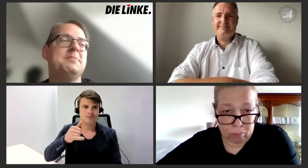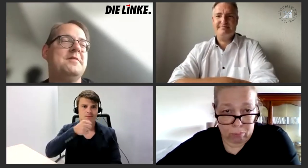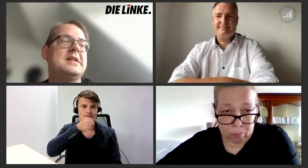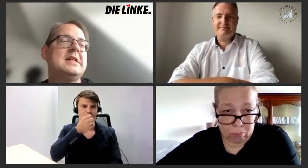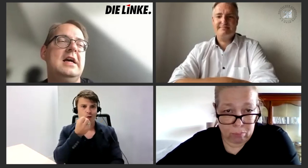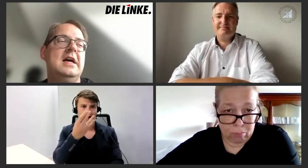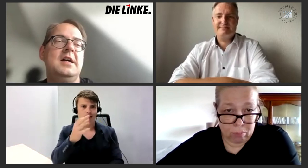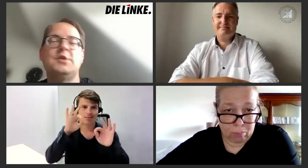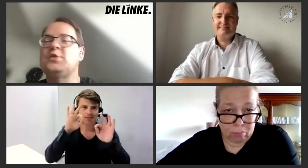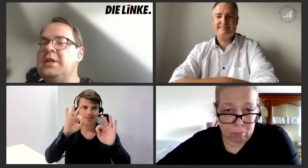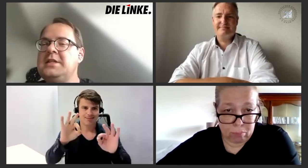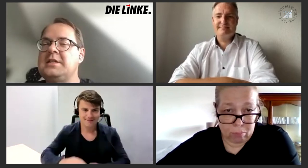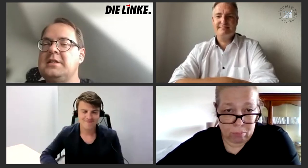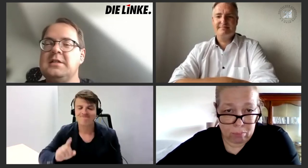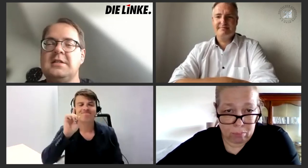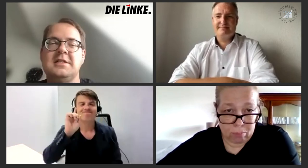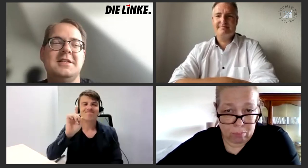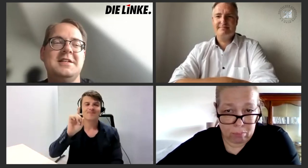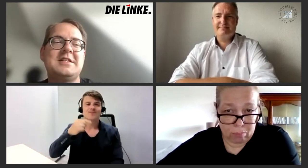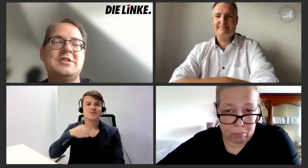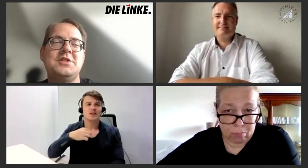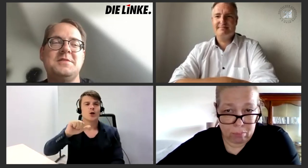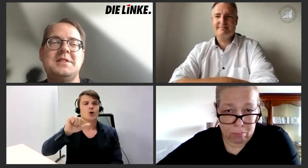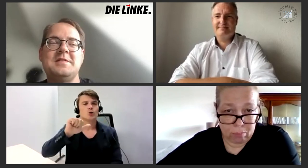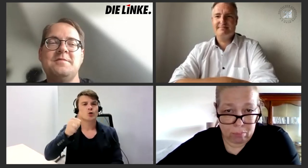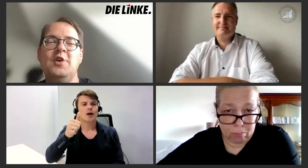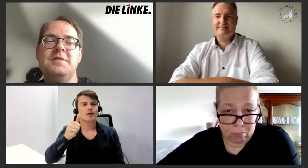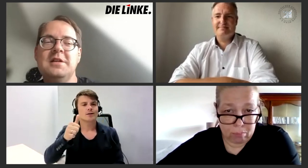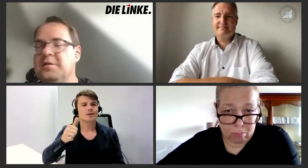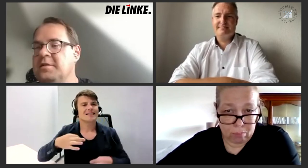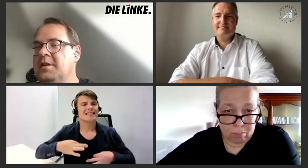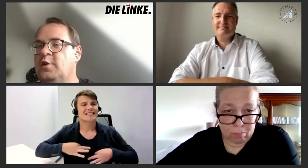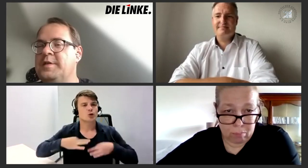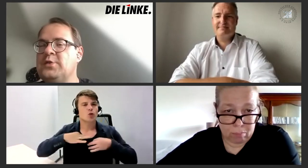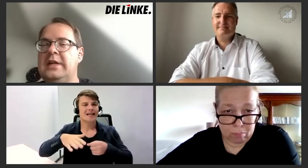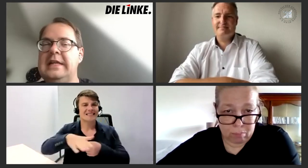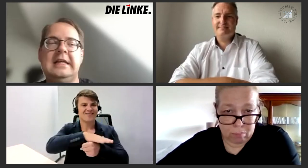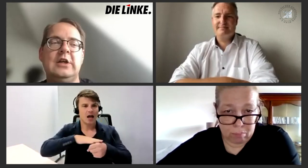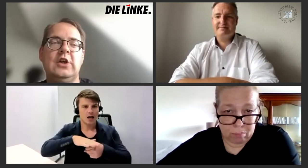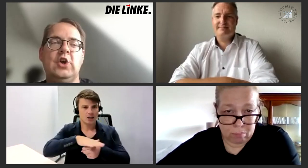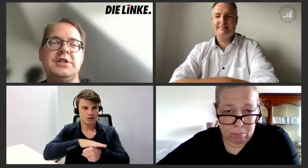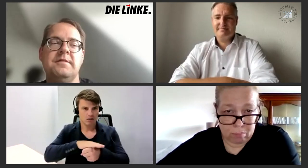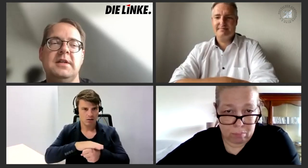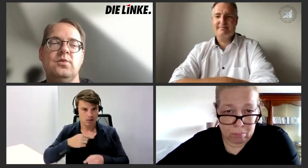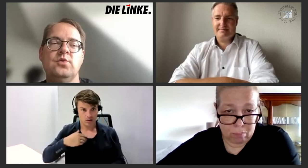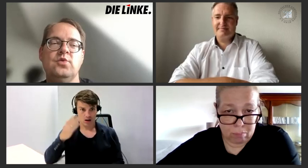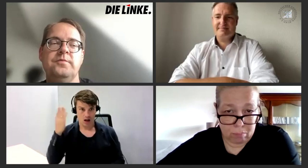Ja, Mikrofon ist an, perfekt. Also zunächst: das Gesundheitswesen wollen wir, nach Auffassung der